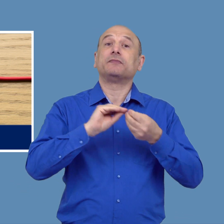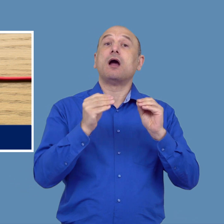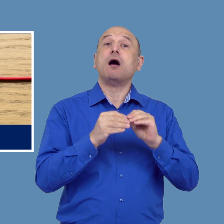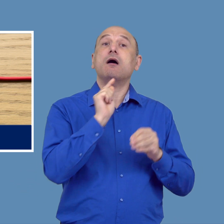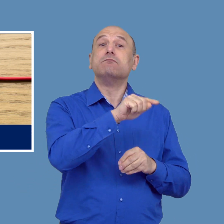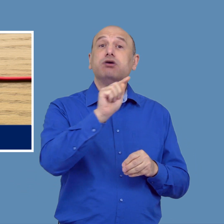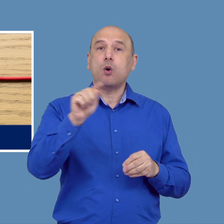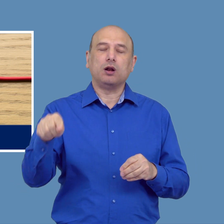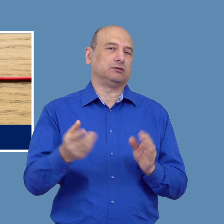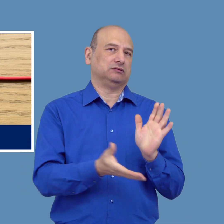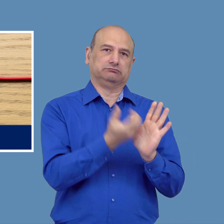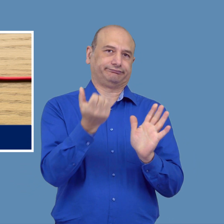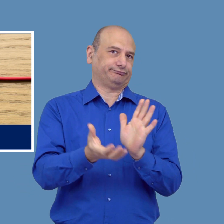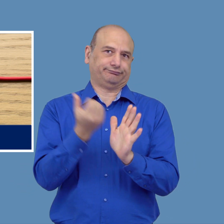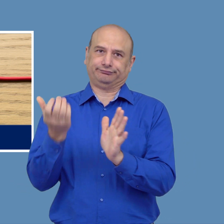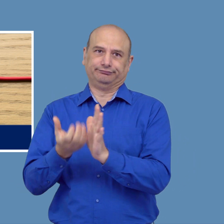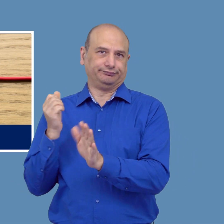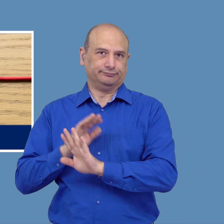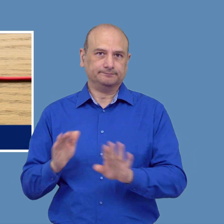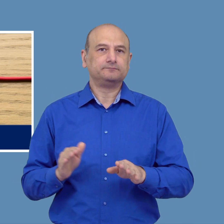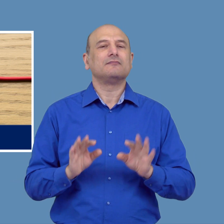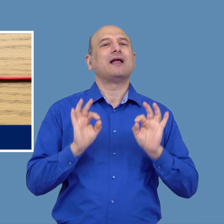azokat azonnal kivonják a forgalomból.